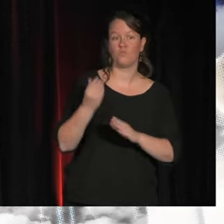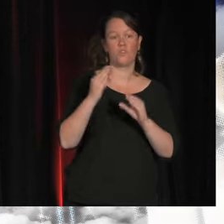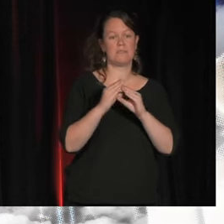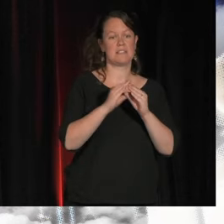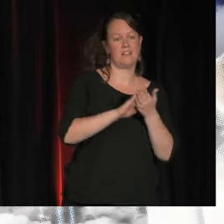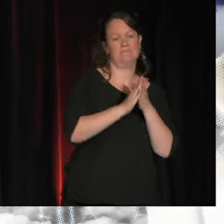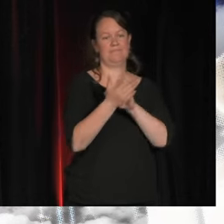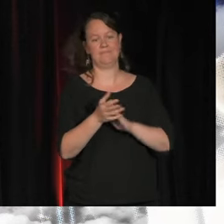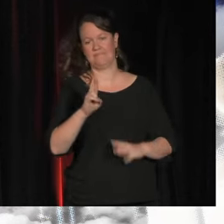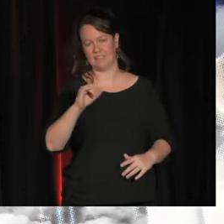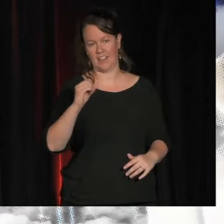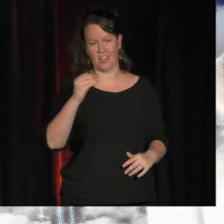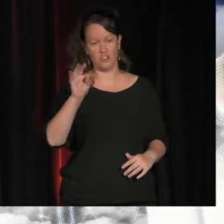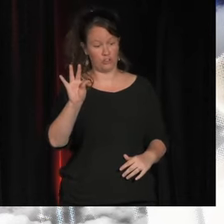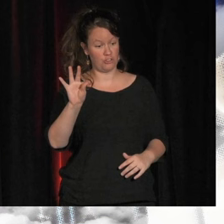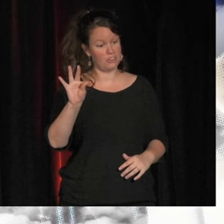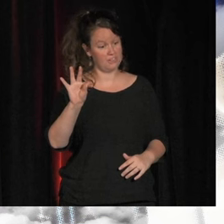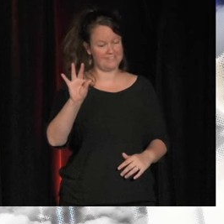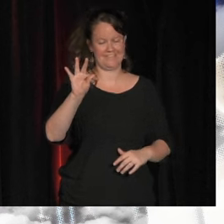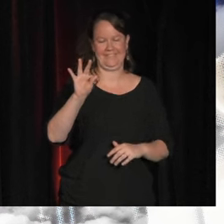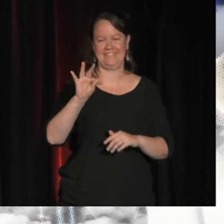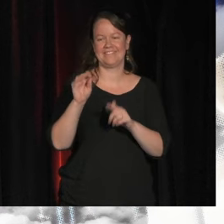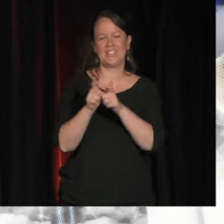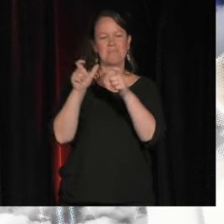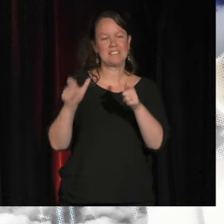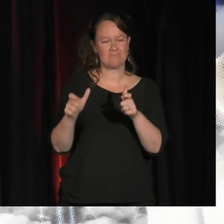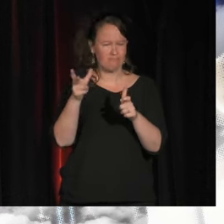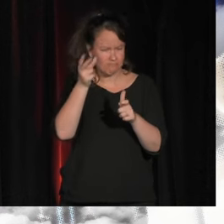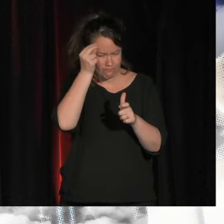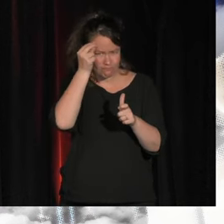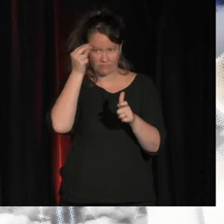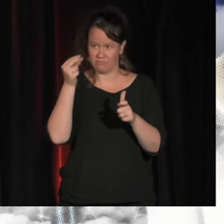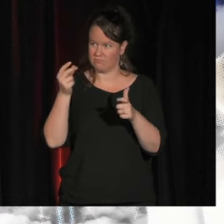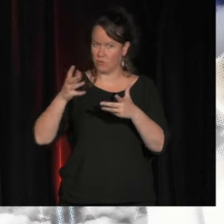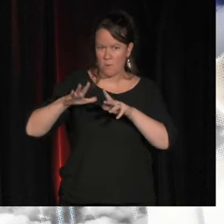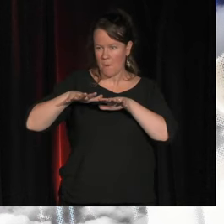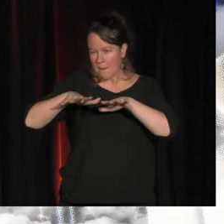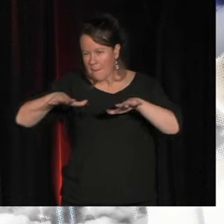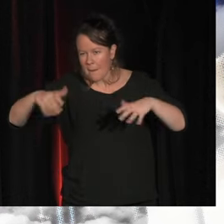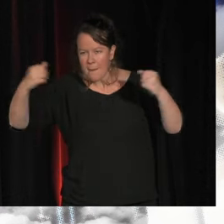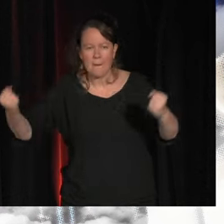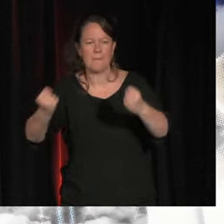qui est une boîte qui a très rapidement compris comment miser sur leur délire. Ils ont leurs problèmes aussi, il y a eu tout un tas de soucis